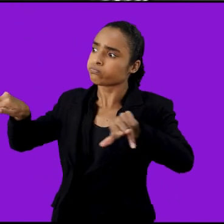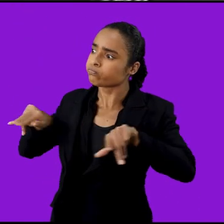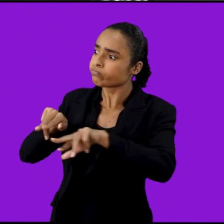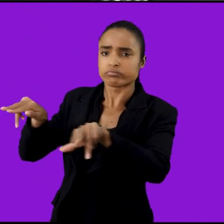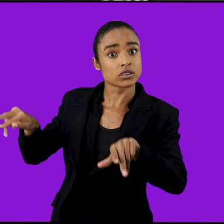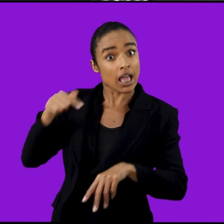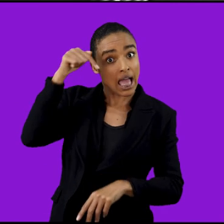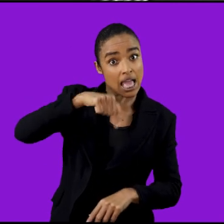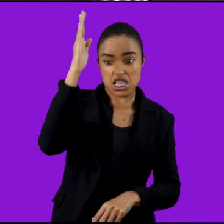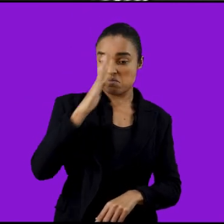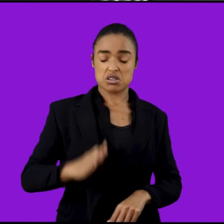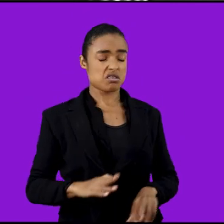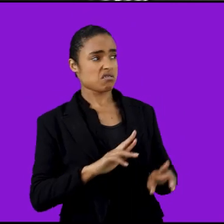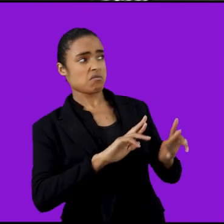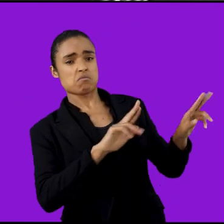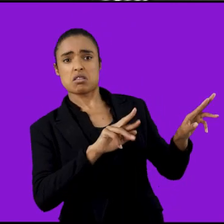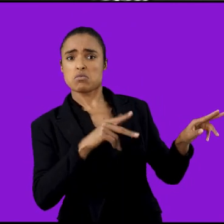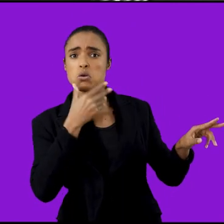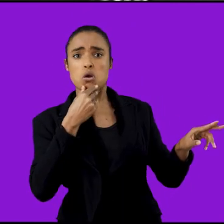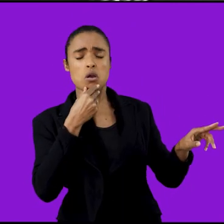Tem um certo… Cada vez que vê um profissional feminino